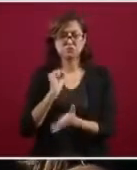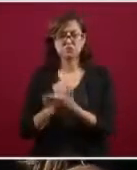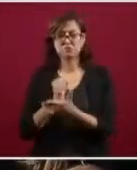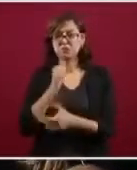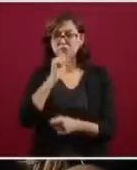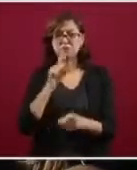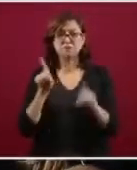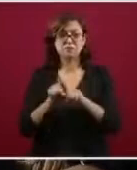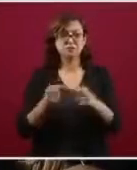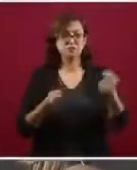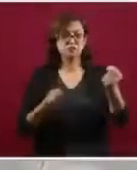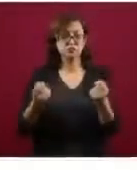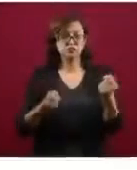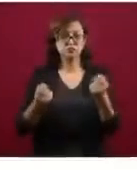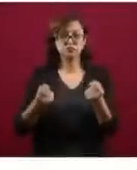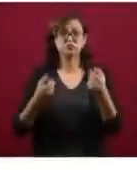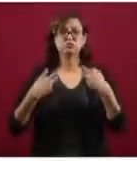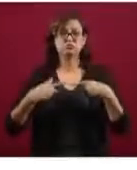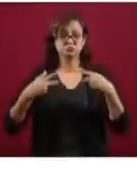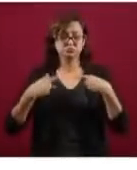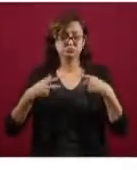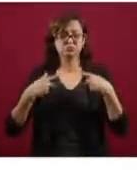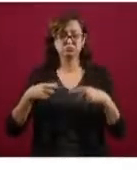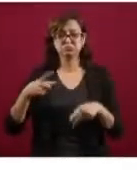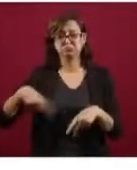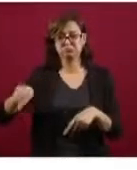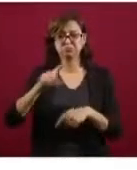la tripulación, tenía al corriente sus…